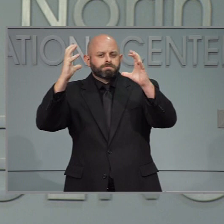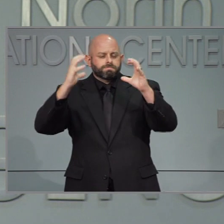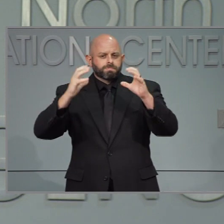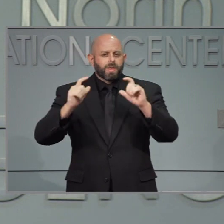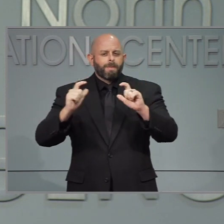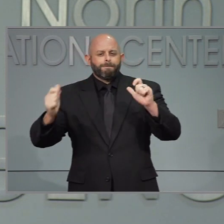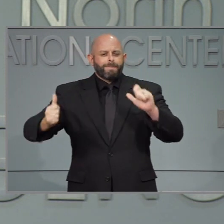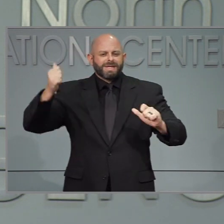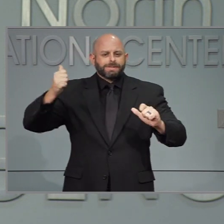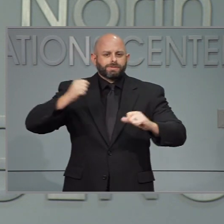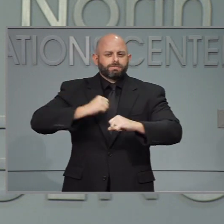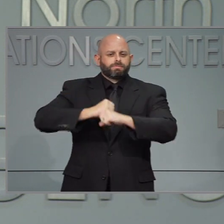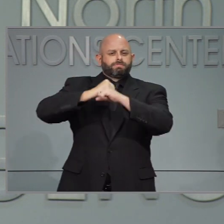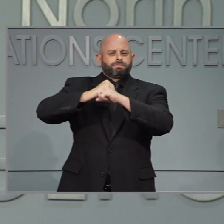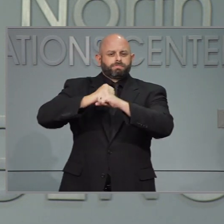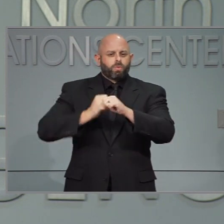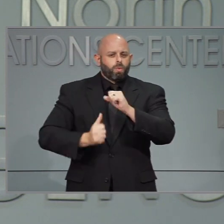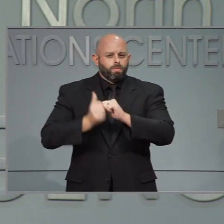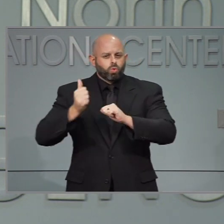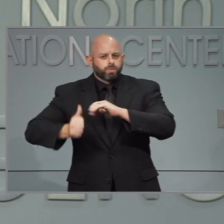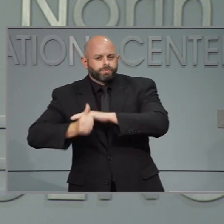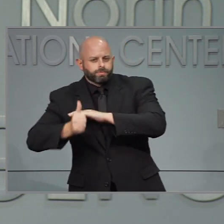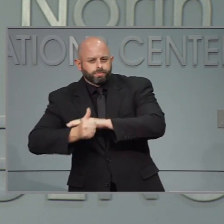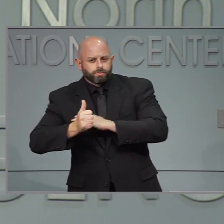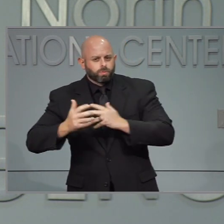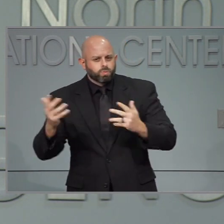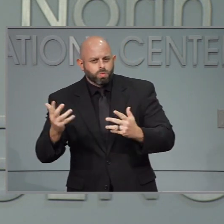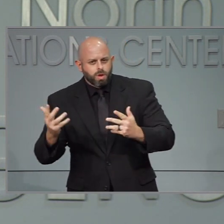los desafíos obstáculos más grandes de.